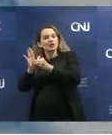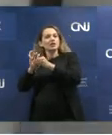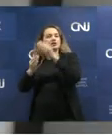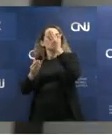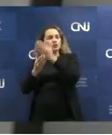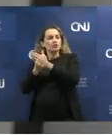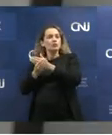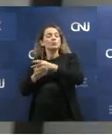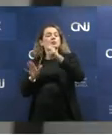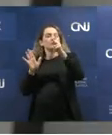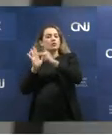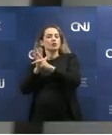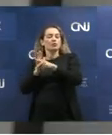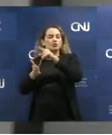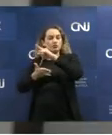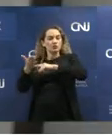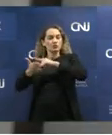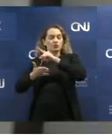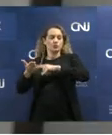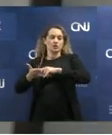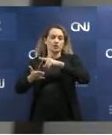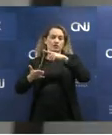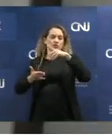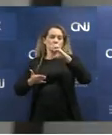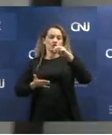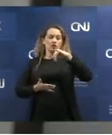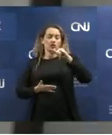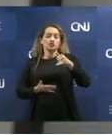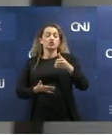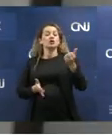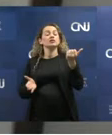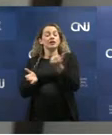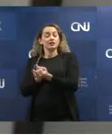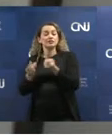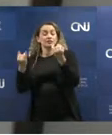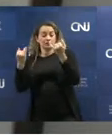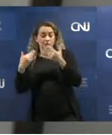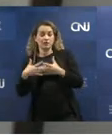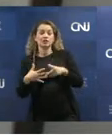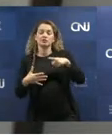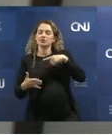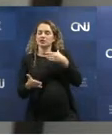documento do próprio CNJ atestando que, independentemente